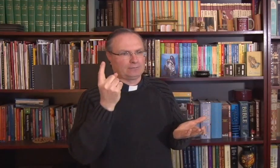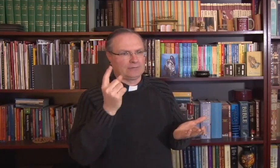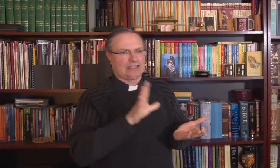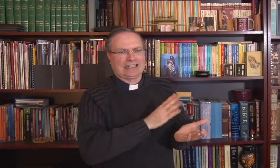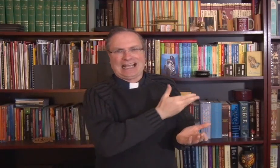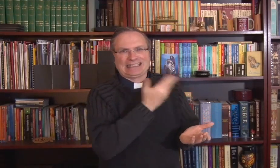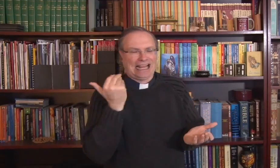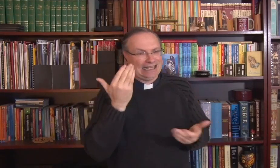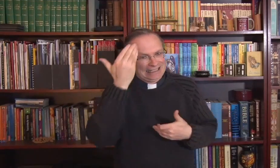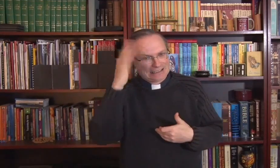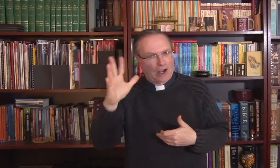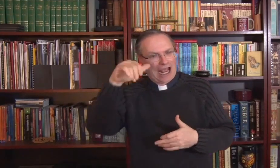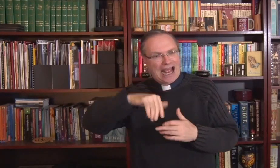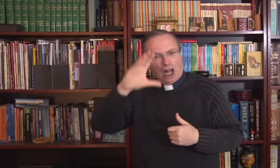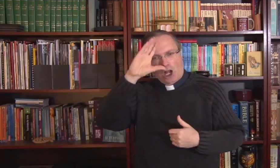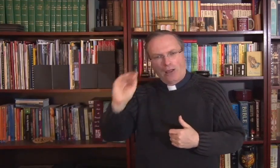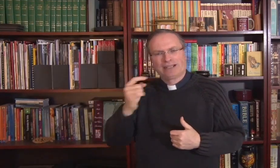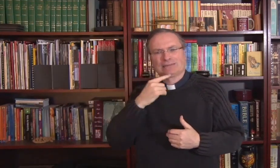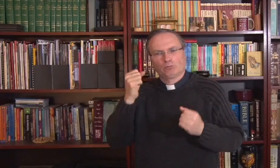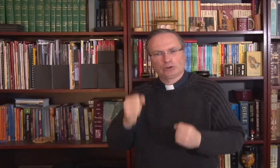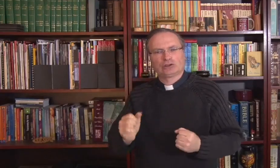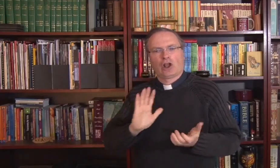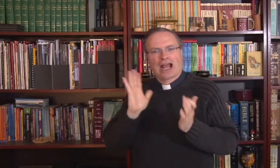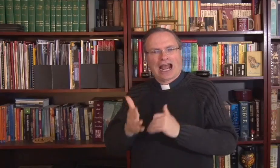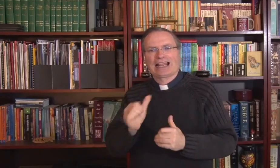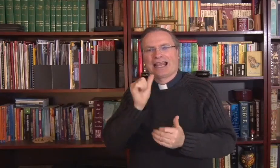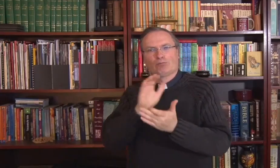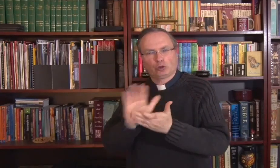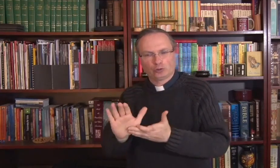Il n’y a rien d’extérieur à l’homme qui puisse le rendre impur